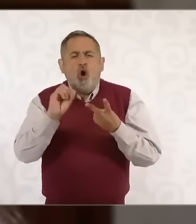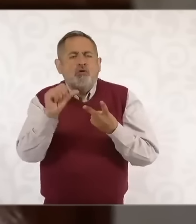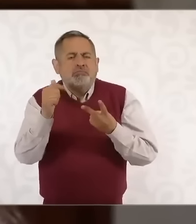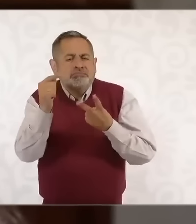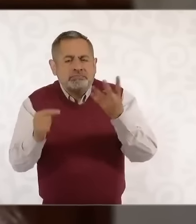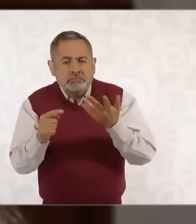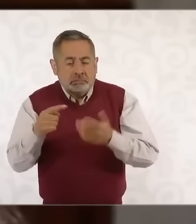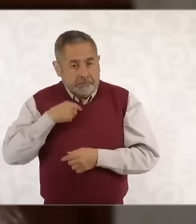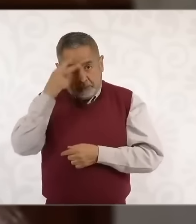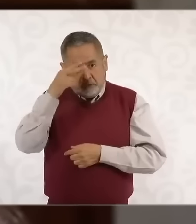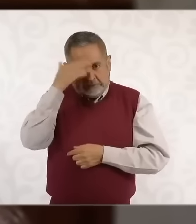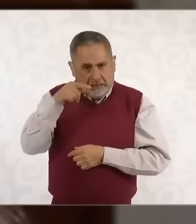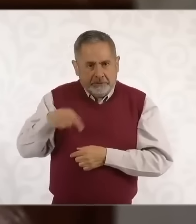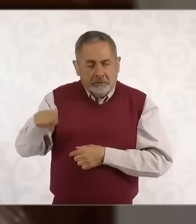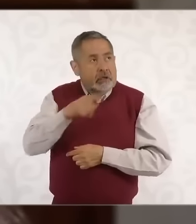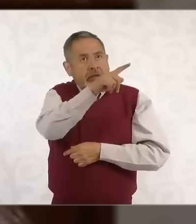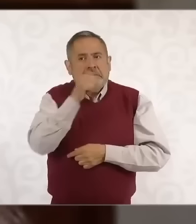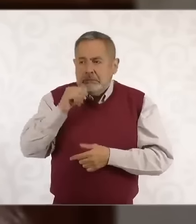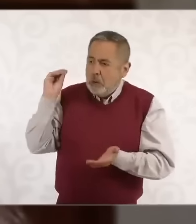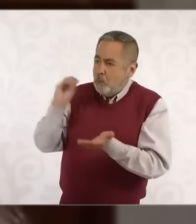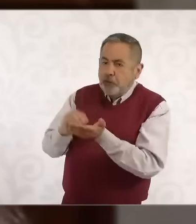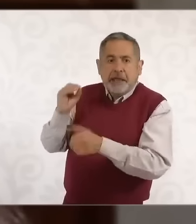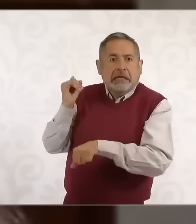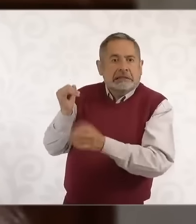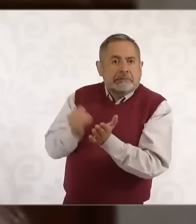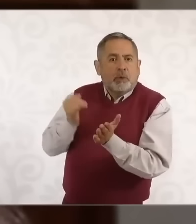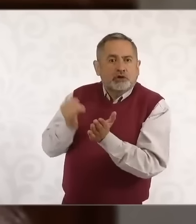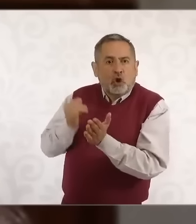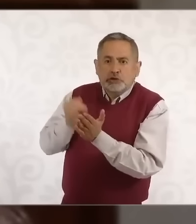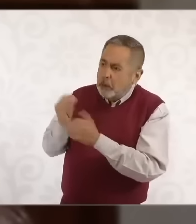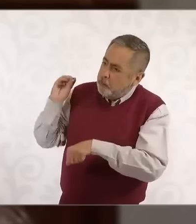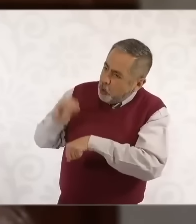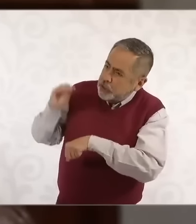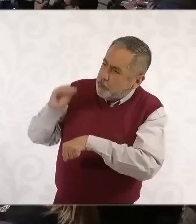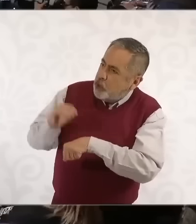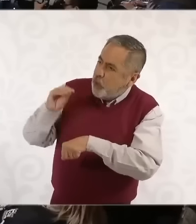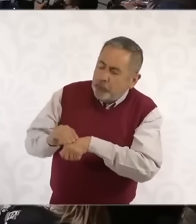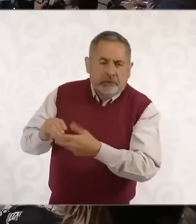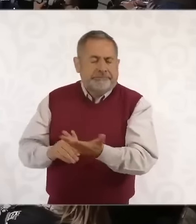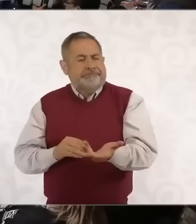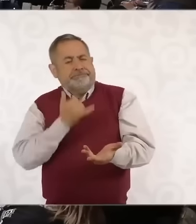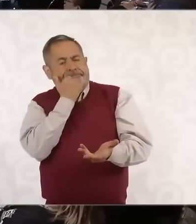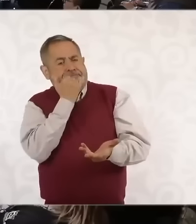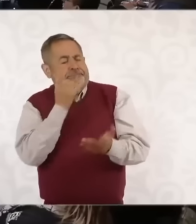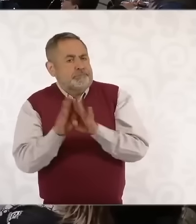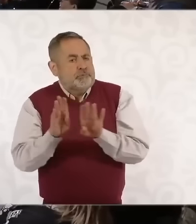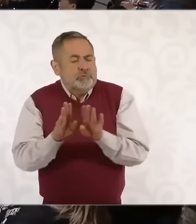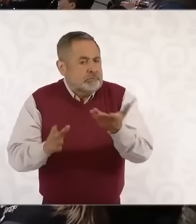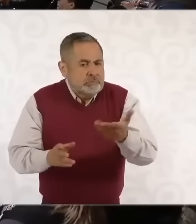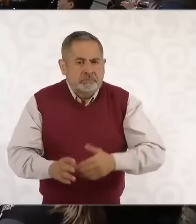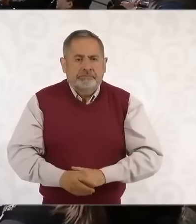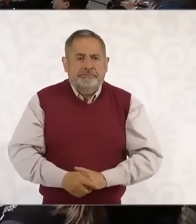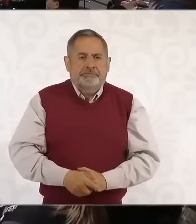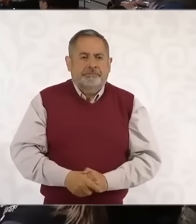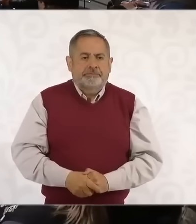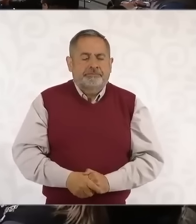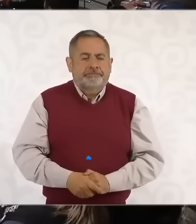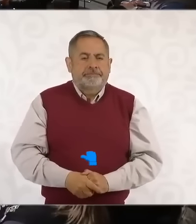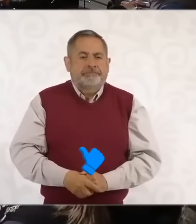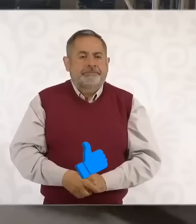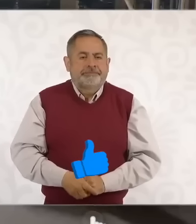sobre todo porque nos han impuesto aranceles en el tema del acero y también el aluminio.